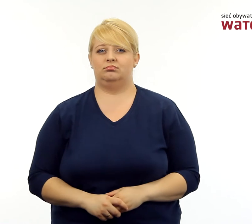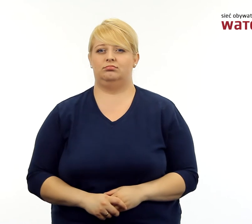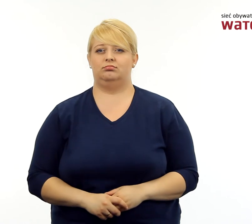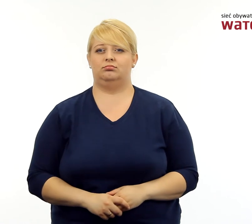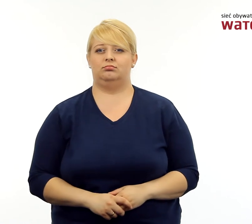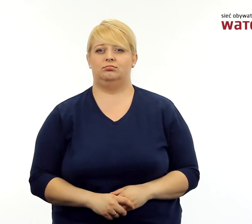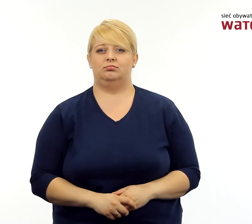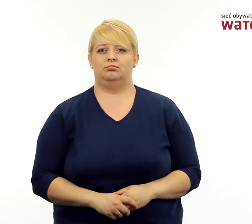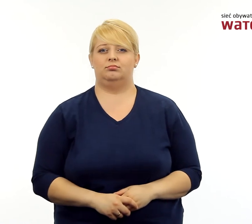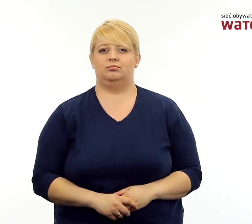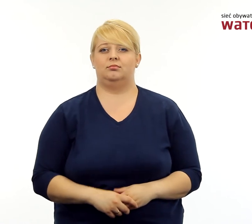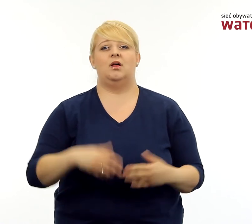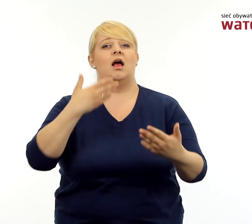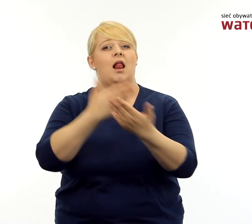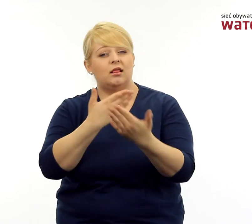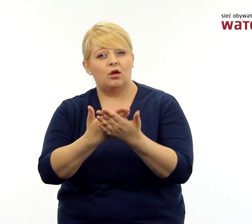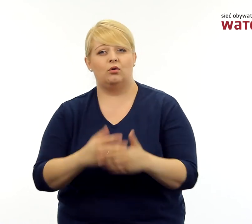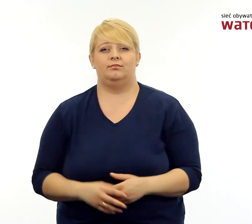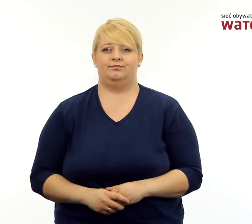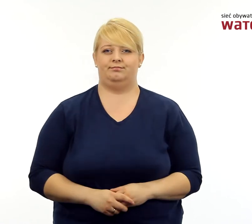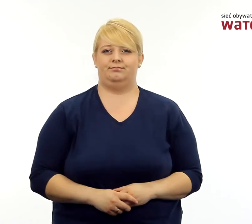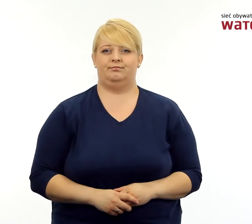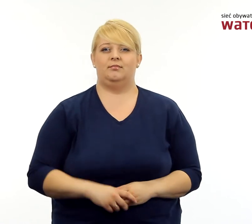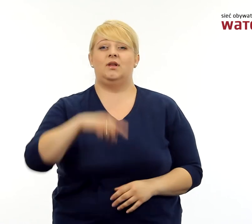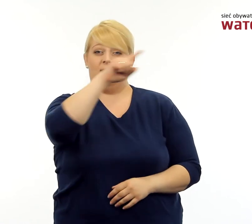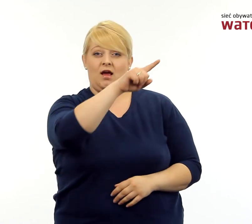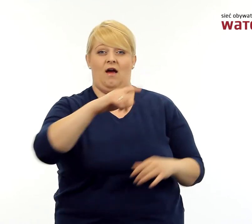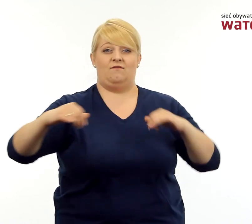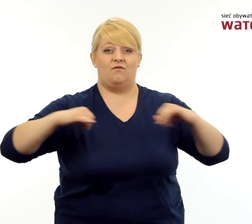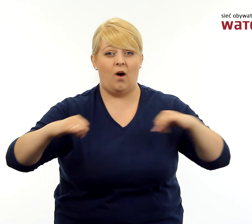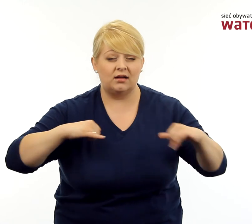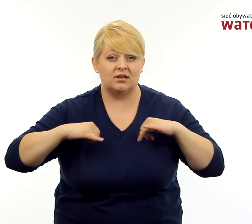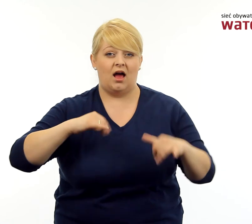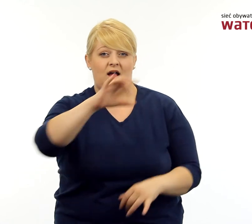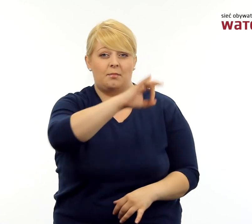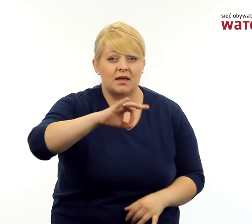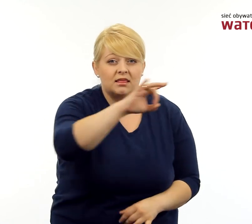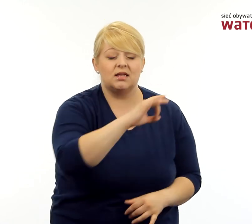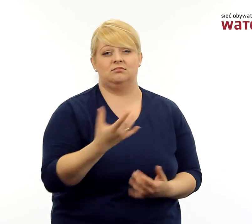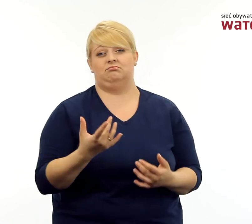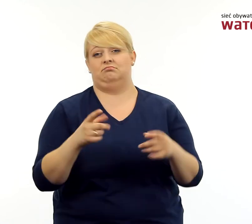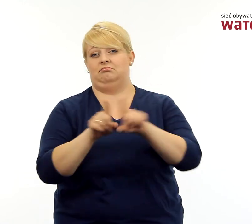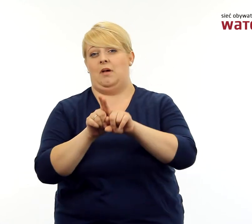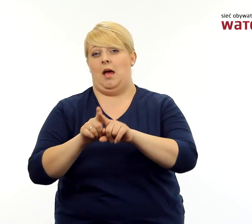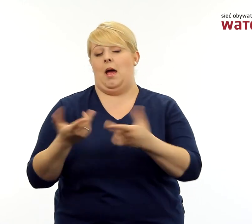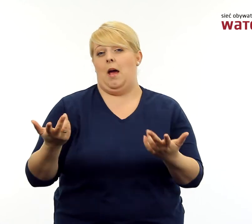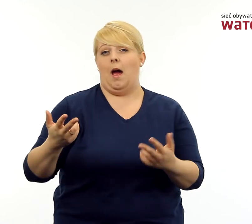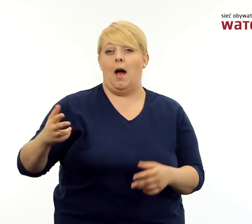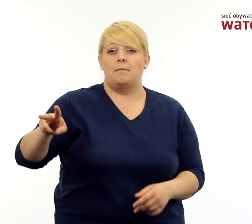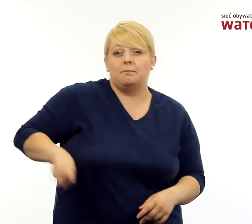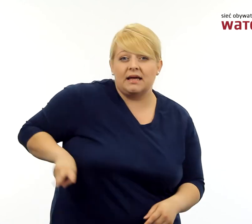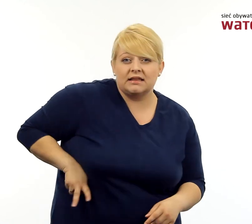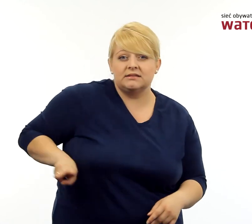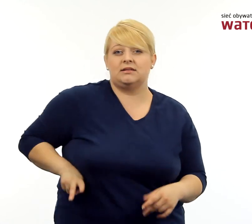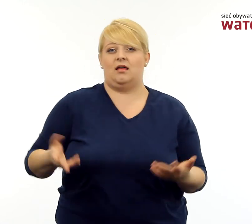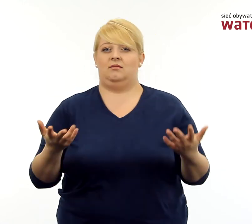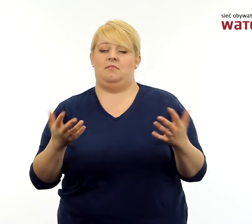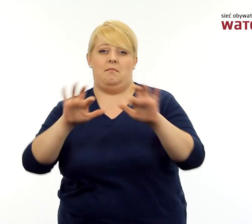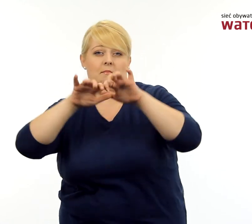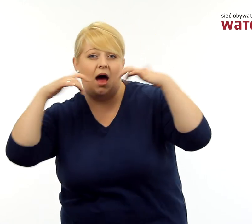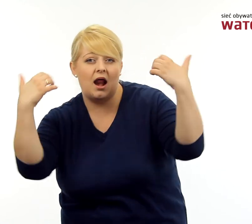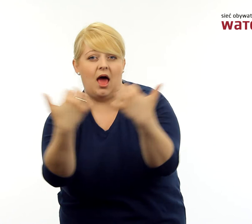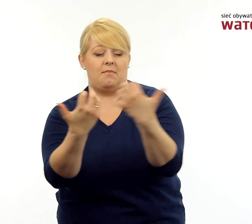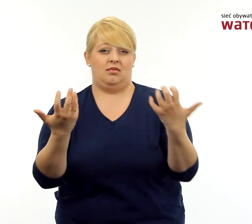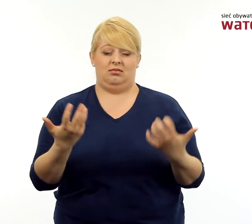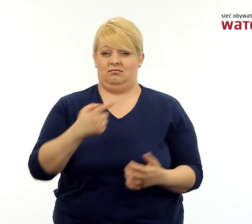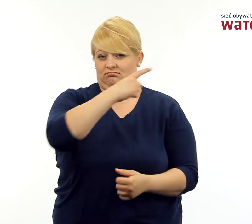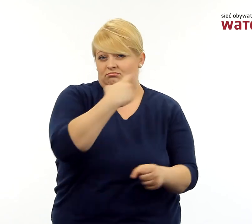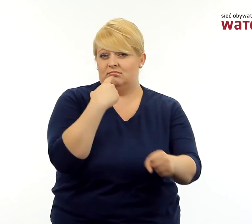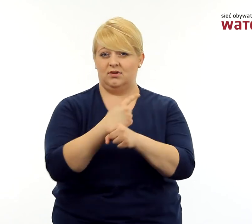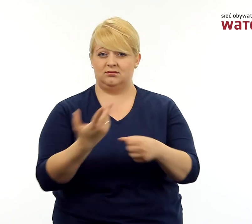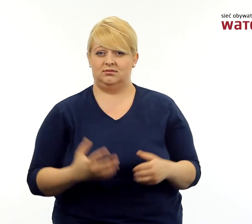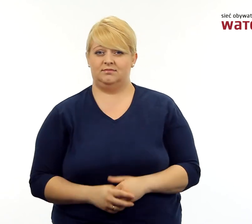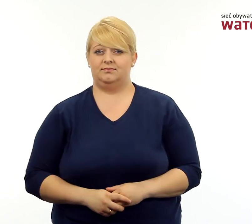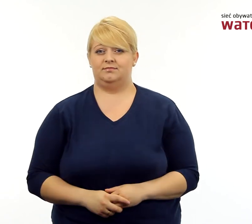Poza tym mogą to być władze gminy. A także ministrowie i parlamentarzyści.